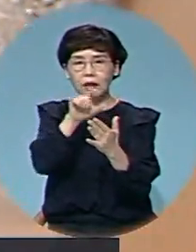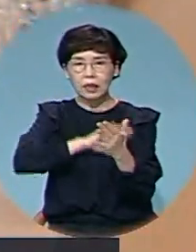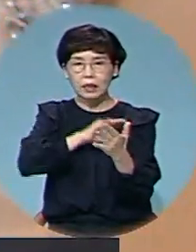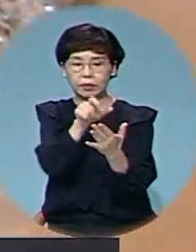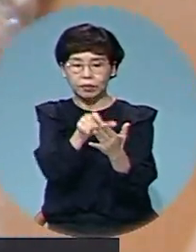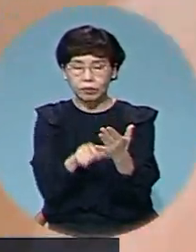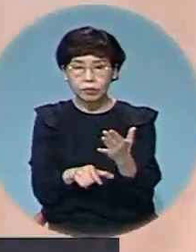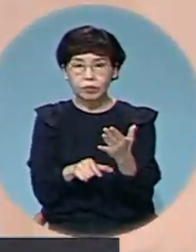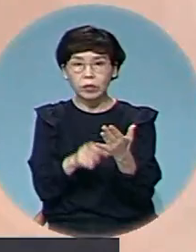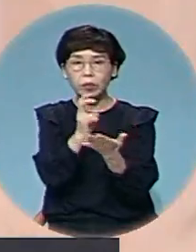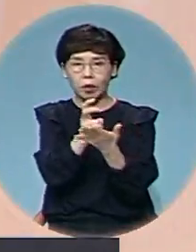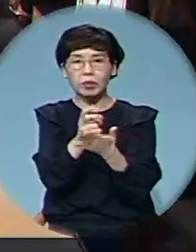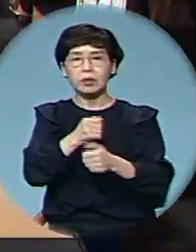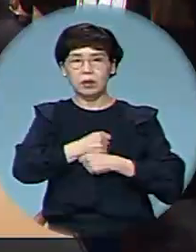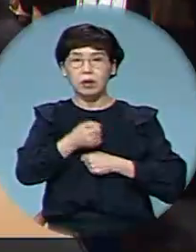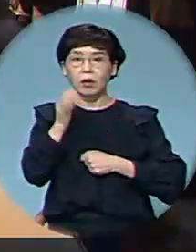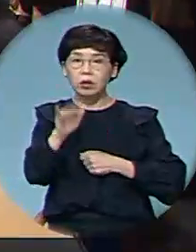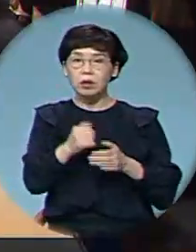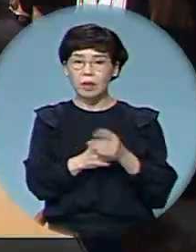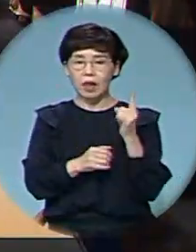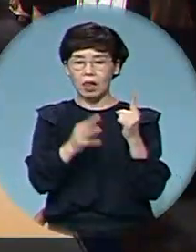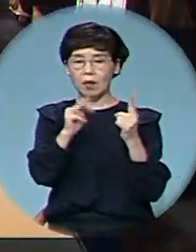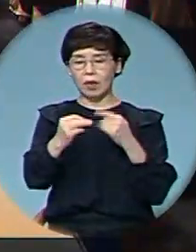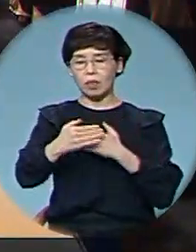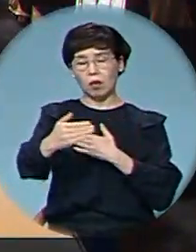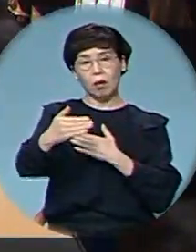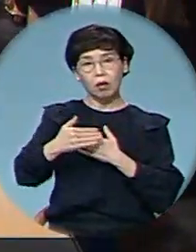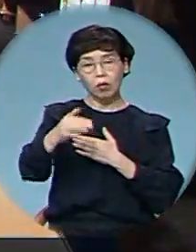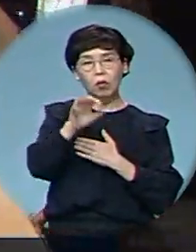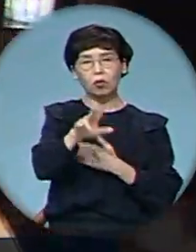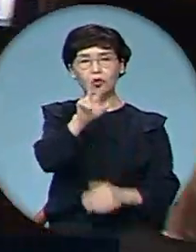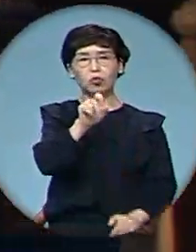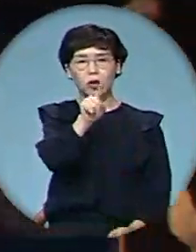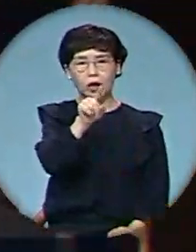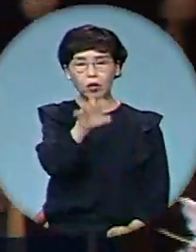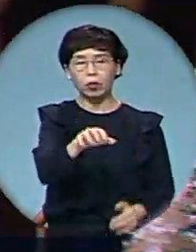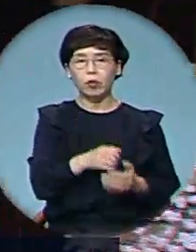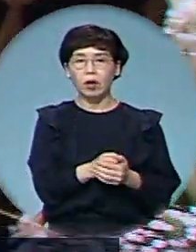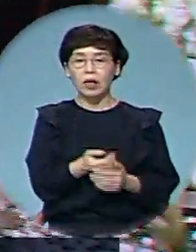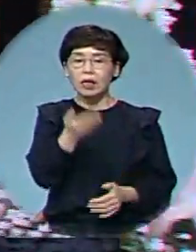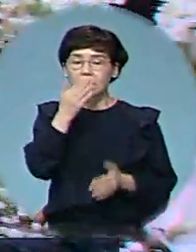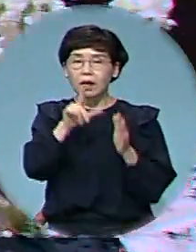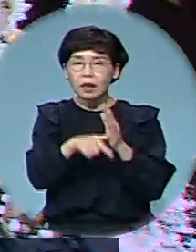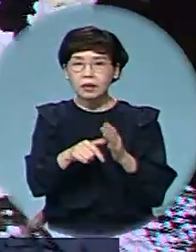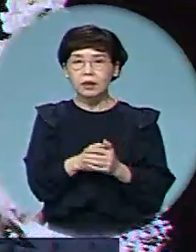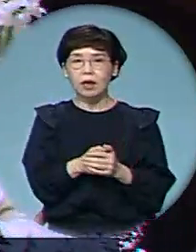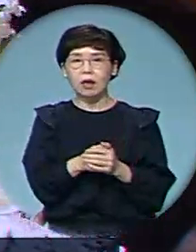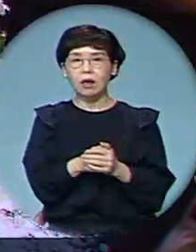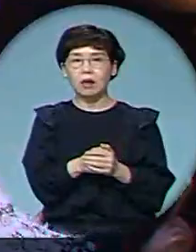착용이나 방명록 작성 등 기본 방역수칙은 잘 지켜졌지만 최소 1m의 간격을 둔 곳은 21개소, 식사 시간에 하객들을 지그재그로